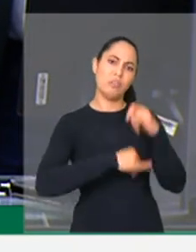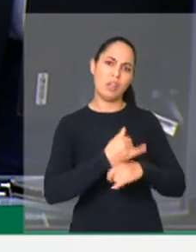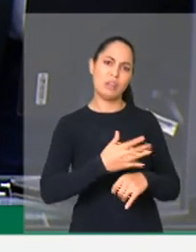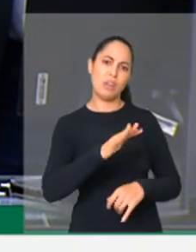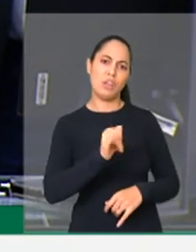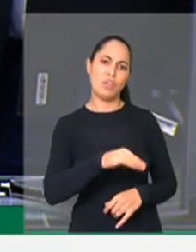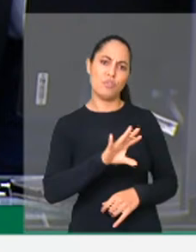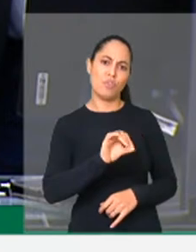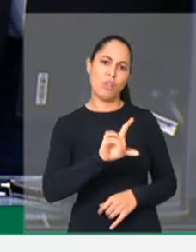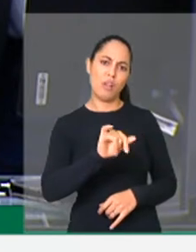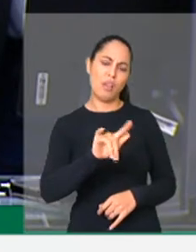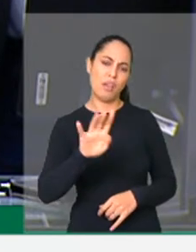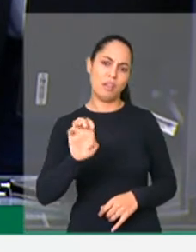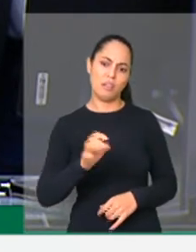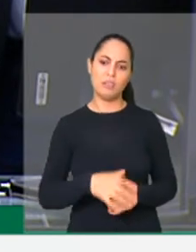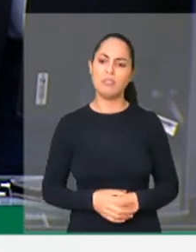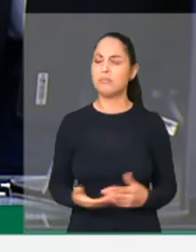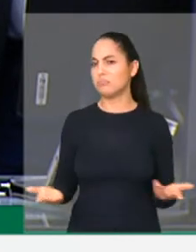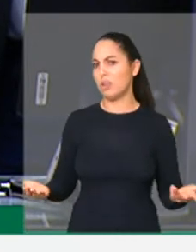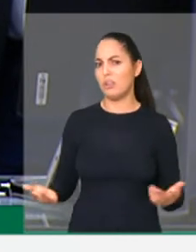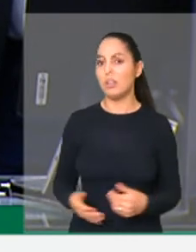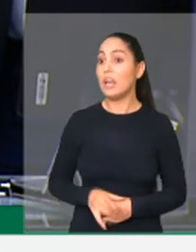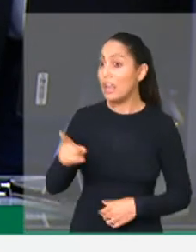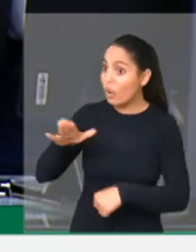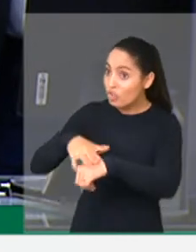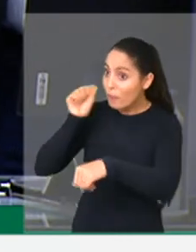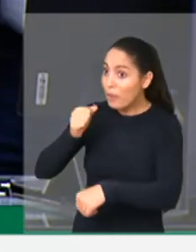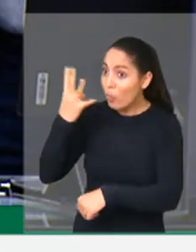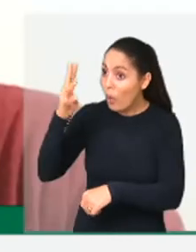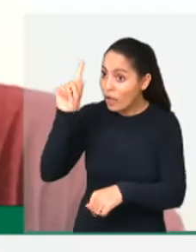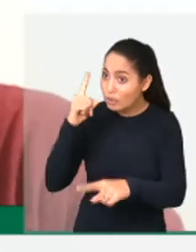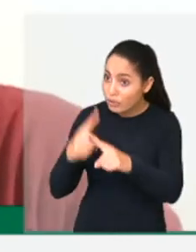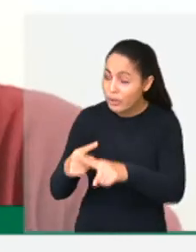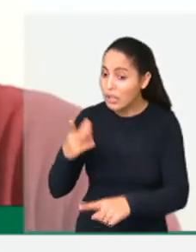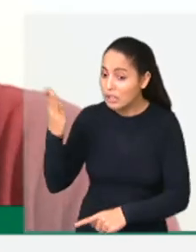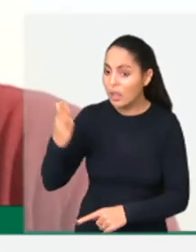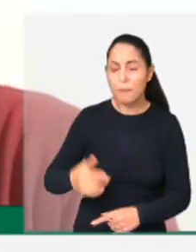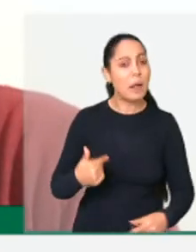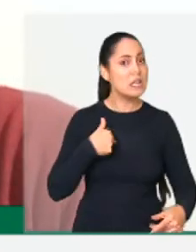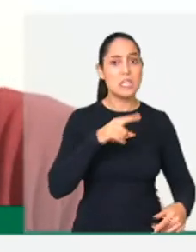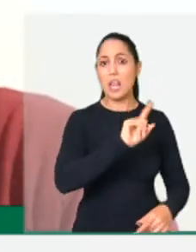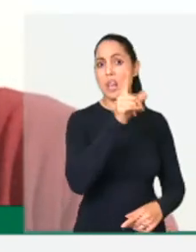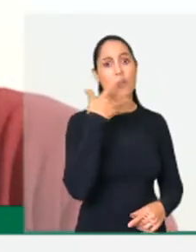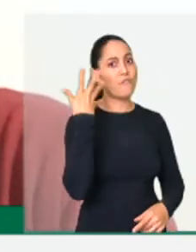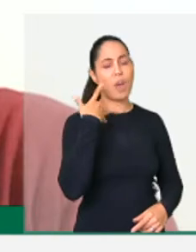VEZES, DEPOIS EU CHAMEI O DEPUTADO ALENCAR AGORA EU TERIA COMO ORIENTAR A BANCADA. -- [DEPUTADO]: V.EXA. ME CHAMOU DUAS VEZES, A SEMANA QUE VEM ESTAREI NO PLENÁRIO.